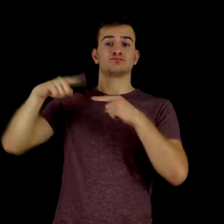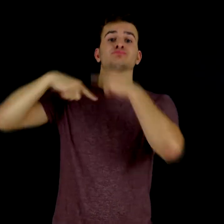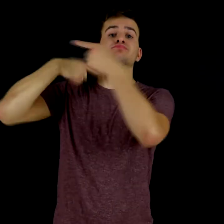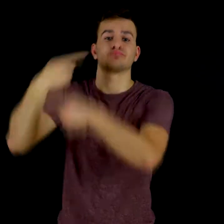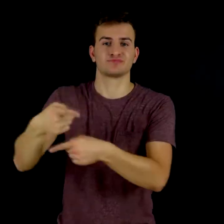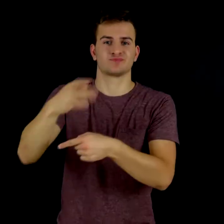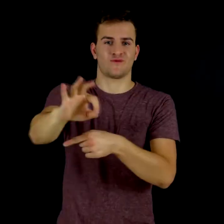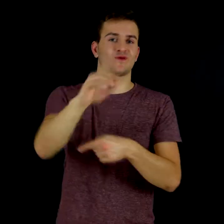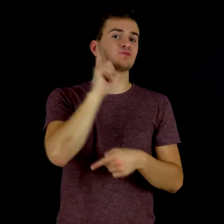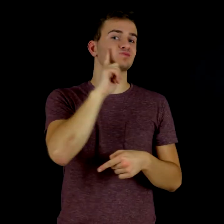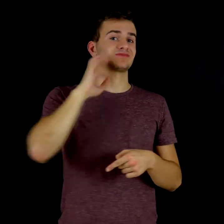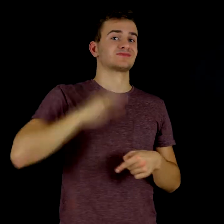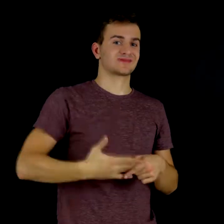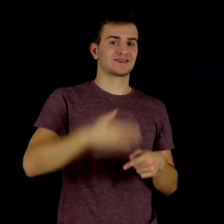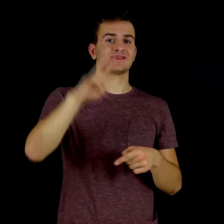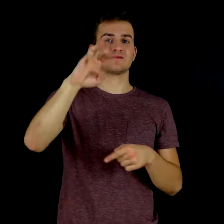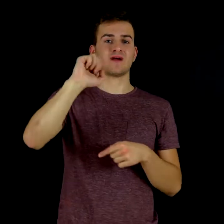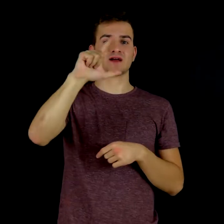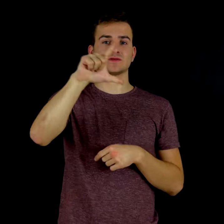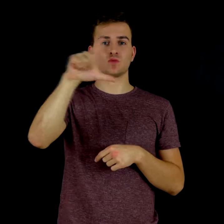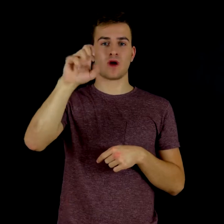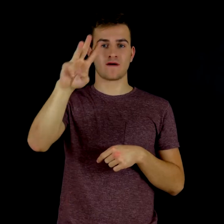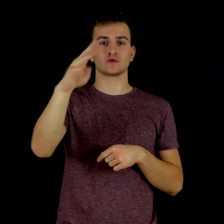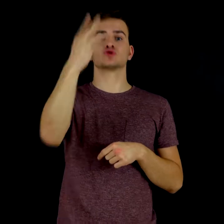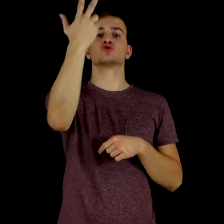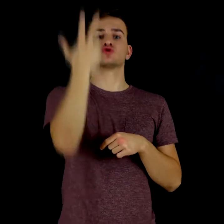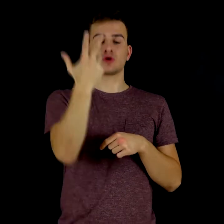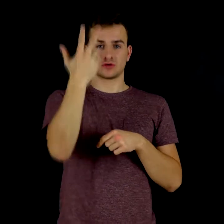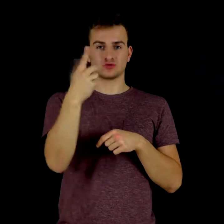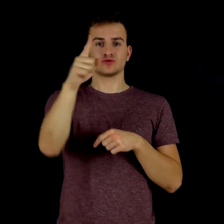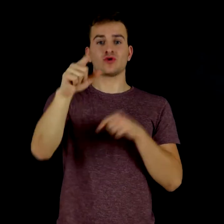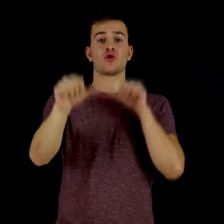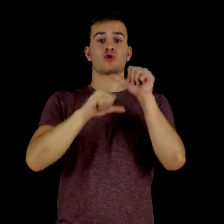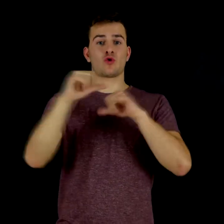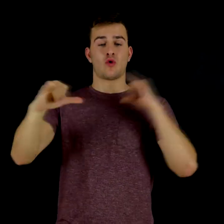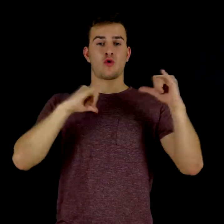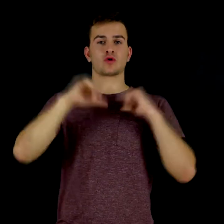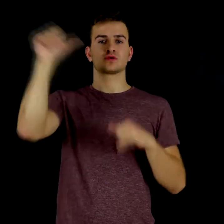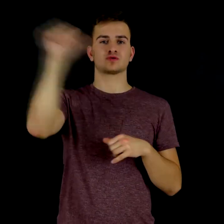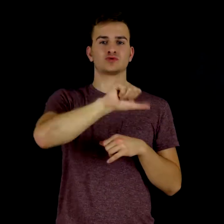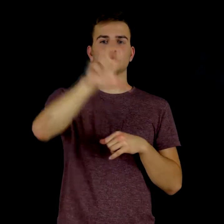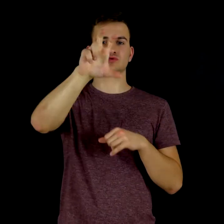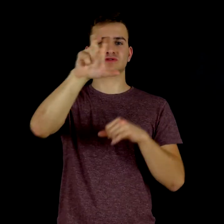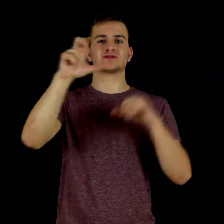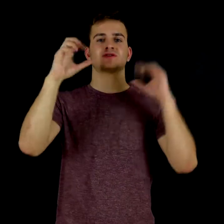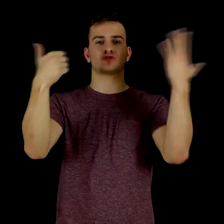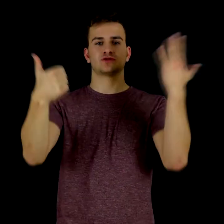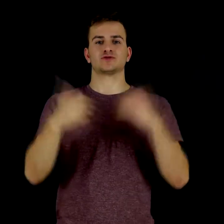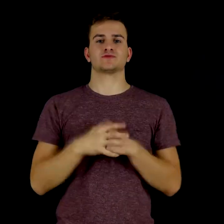Potem rządził jego syn Wacław III do 1306 roku.